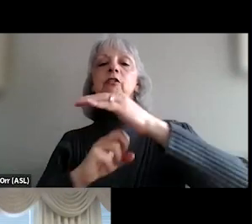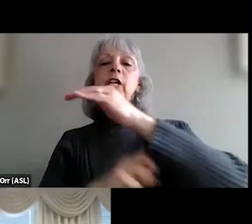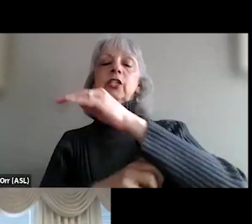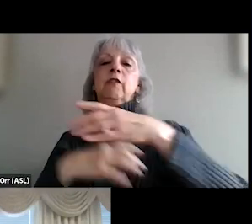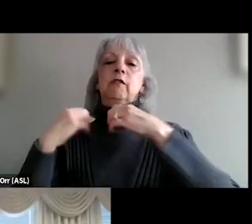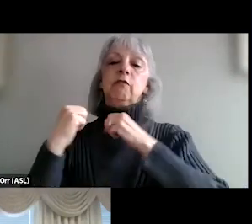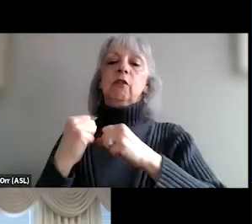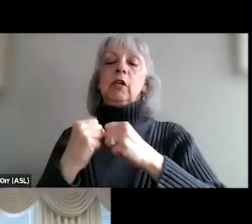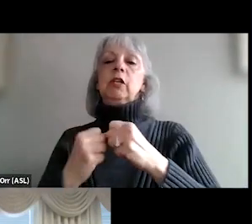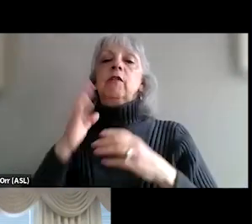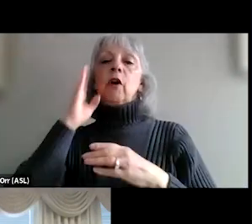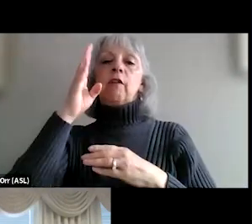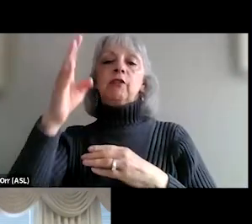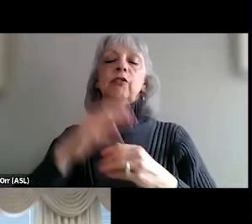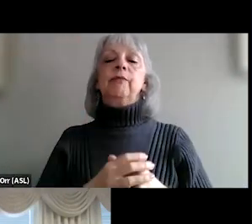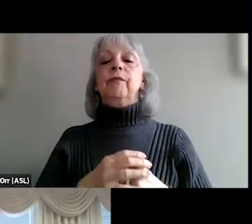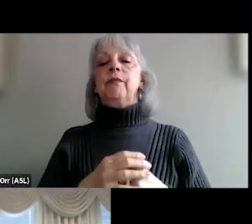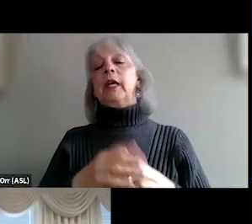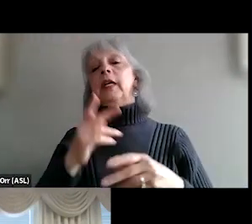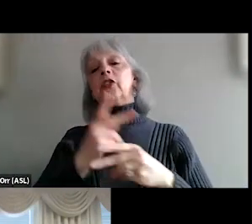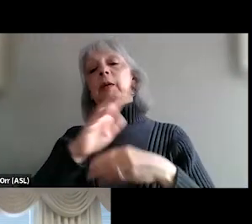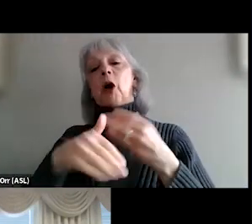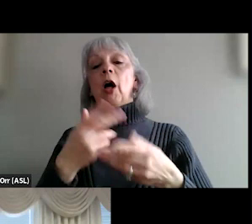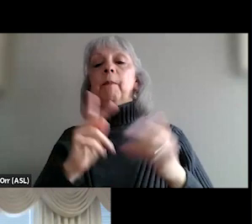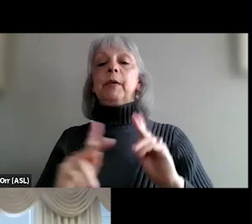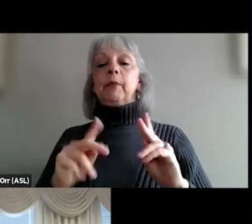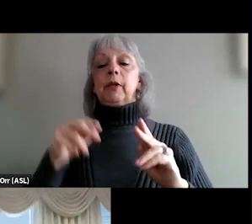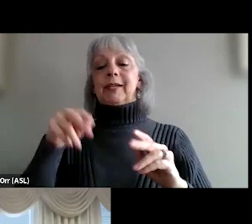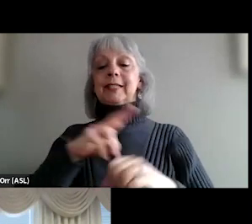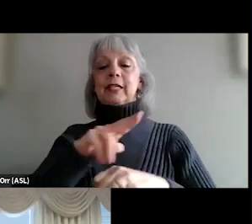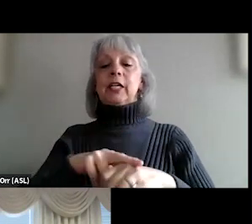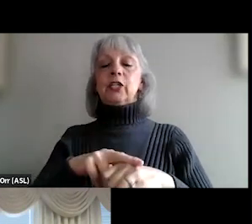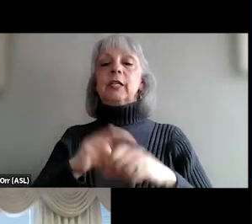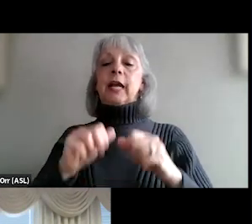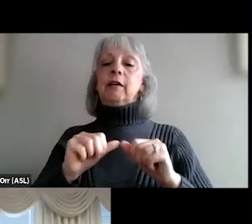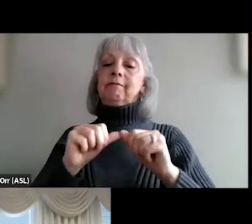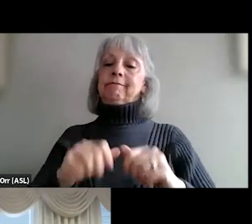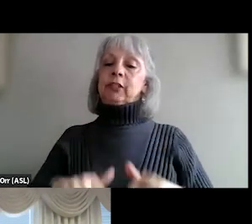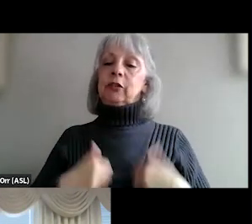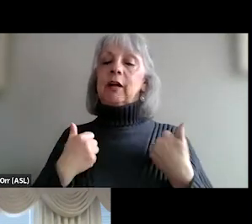uno en el que todas las personas y lugares de nuestra nación puedan prosperar. La destacada carrera de la almirante Levine